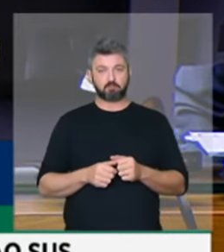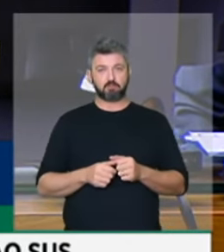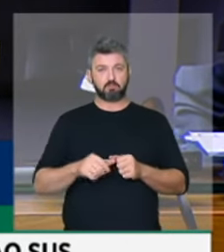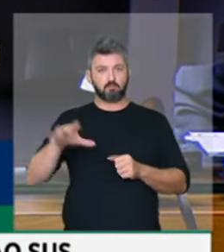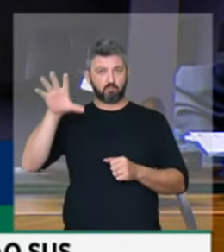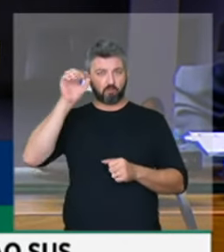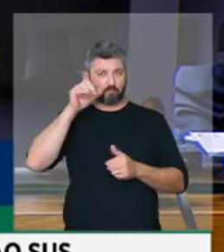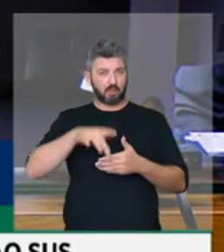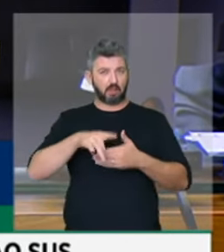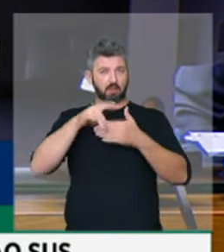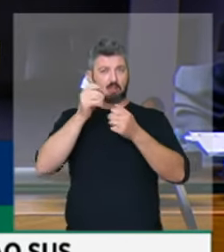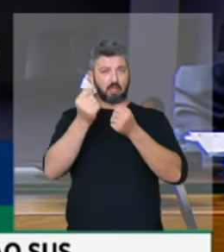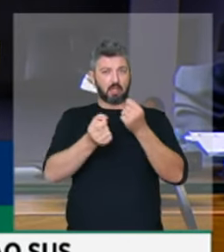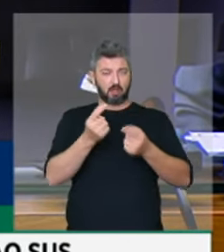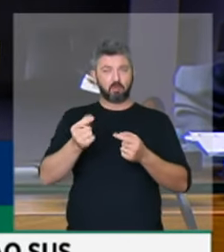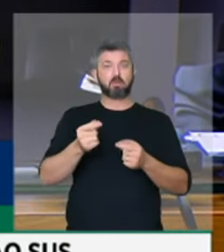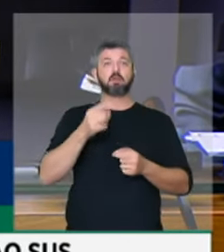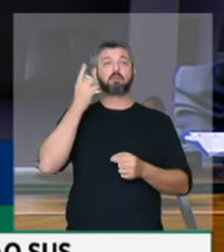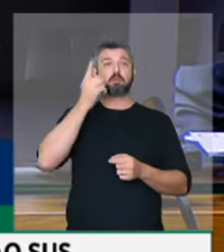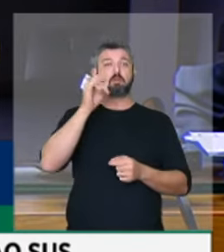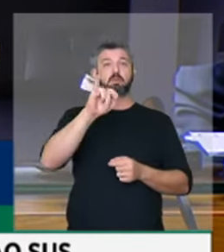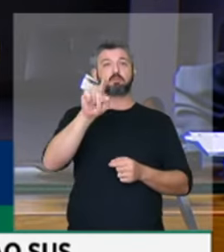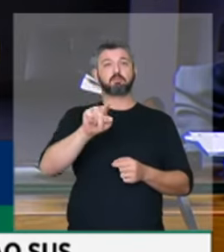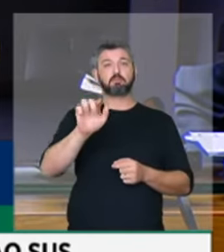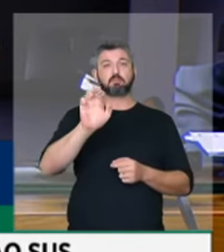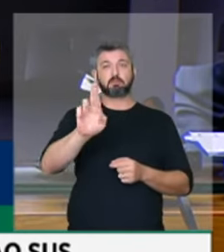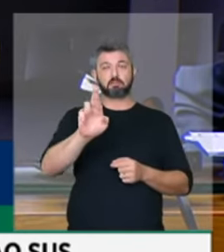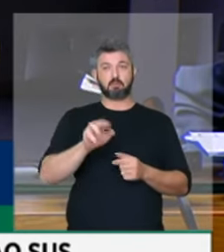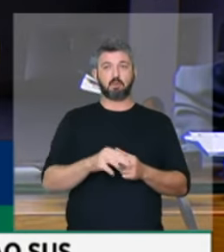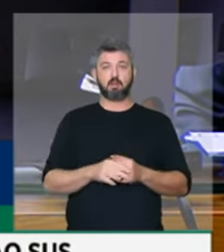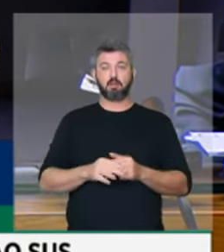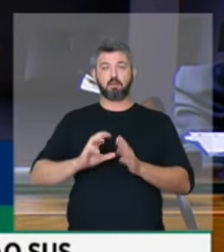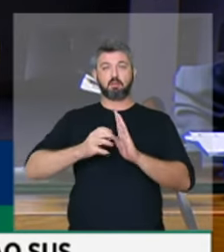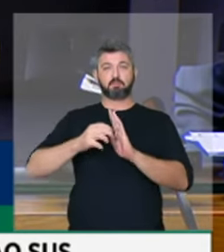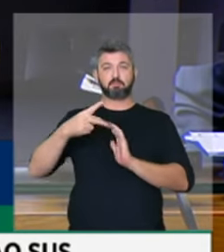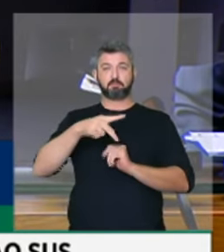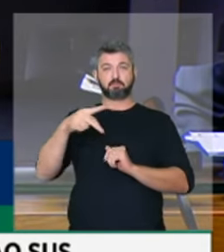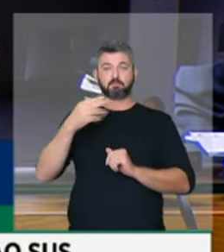RICARDO TINHA ME PEDIDO O TEMPO DE LIDERANÇA DO PP. [DEPUTADO]: EU TAMBÉM GOSTARIA DE TEMPO DE